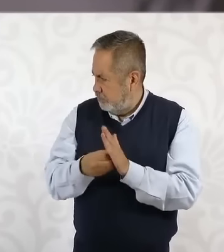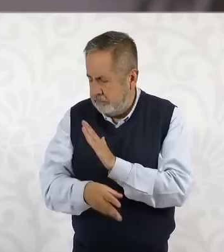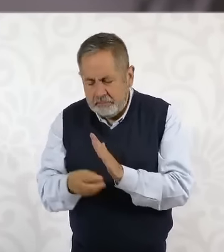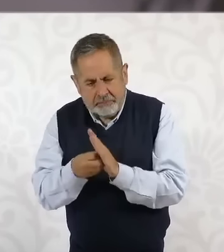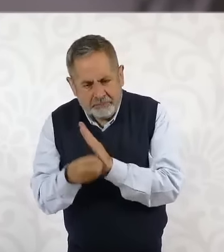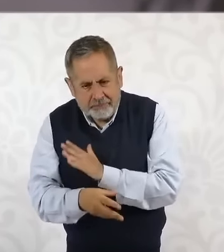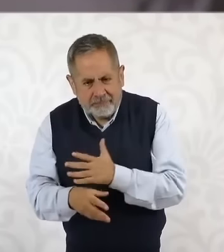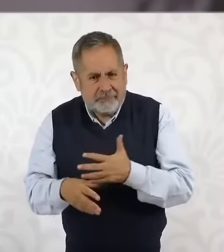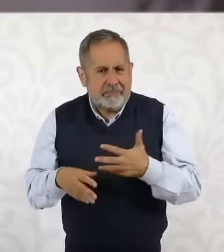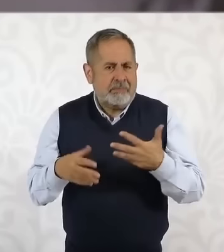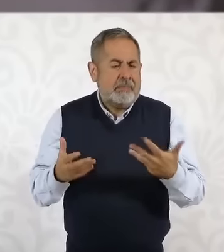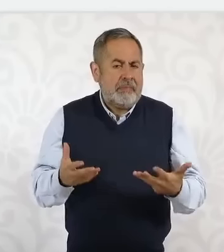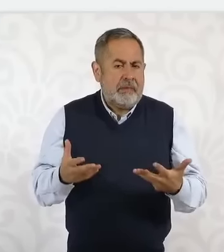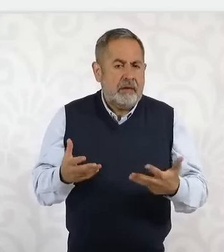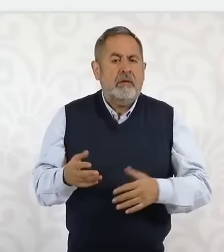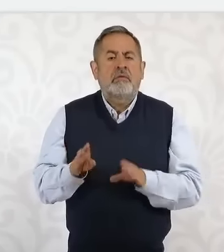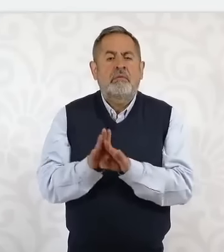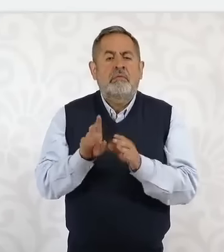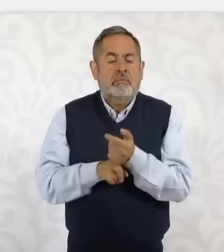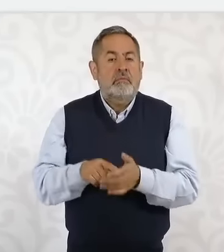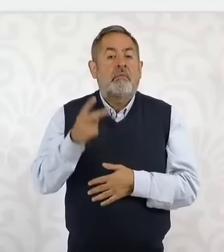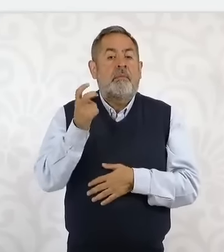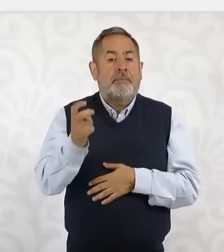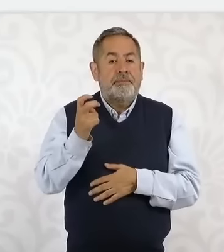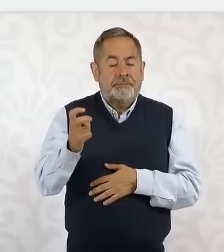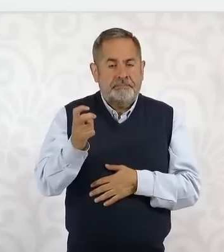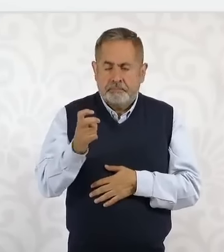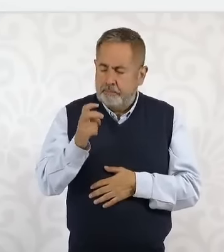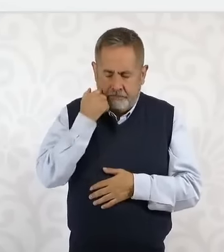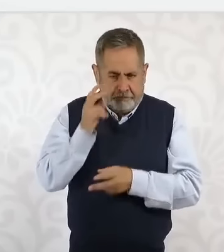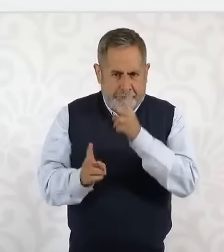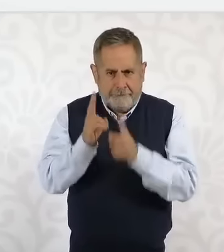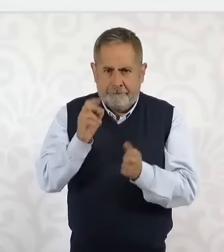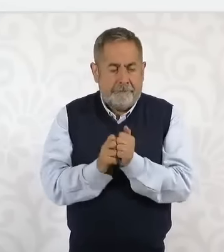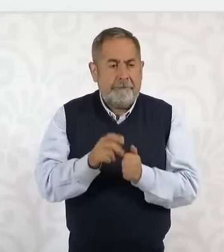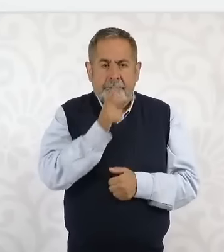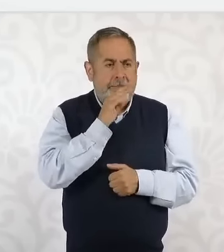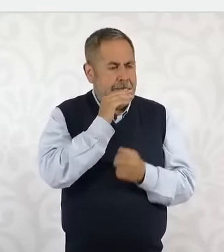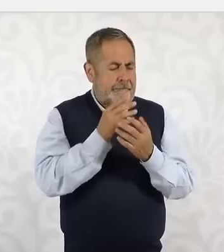Entonces, eh por eso lo que hacemos es hablar francamente con madres y padres y